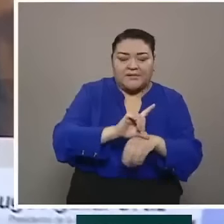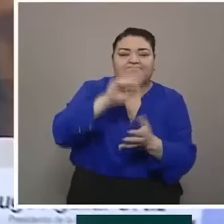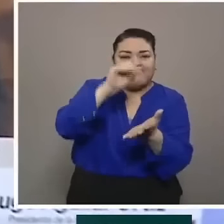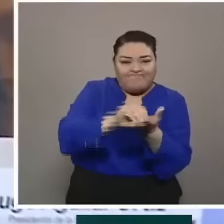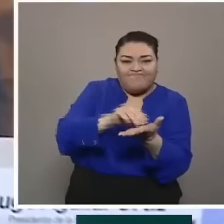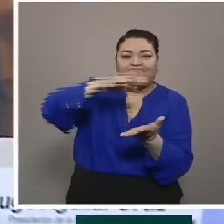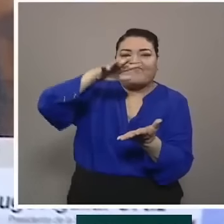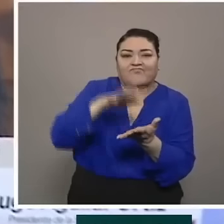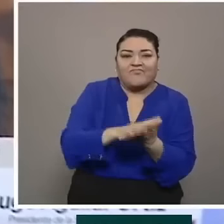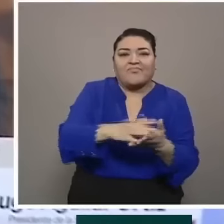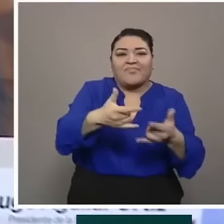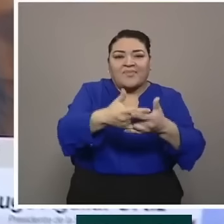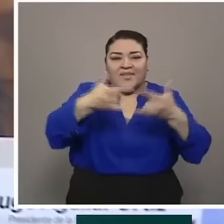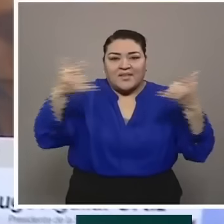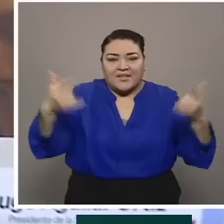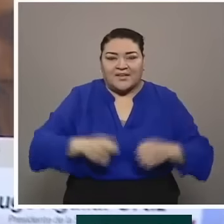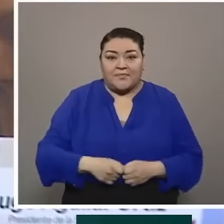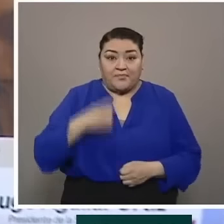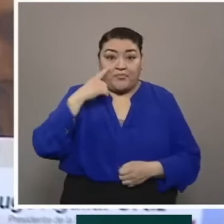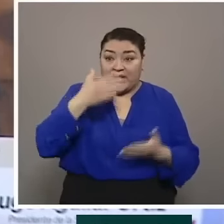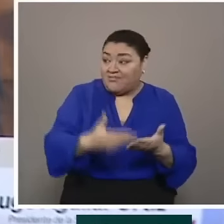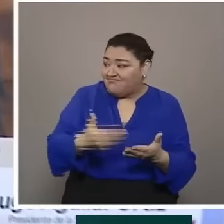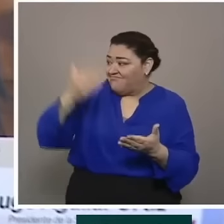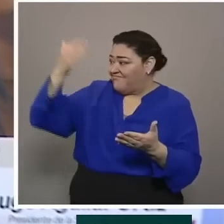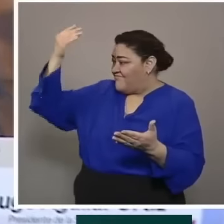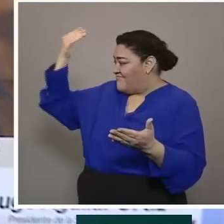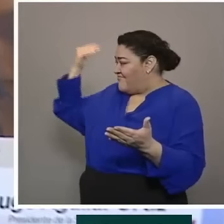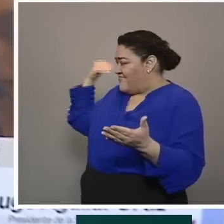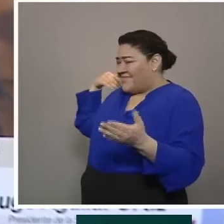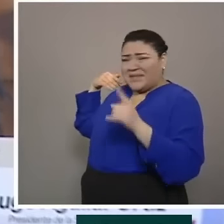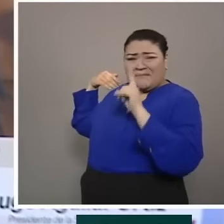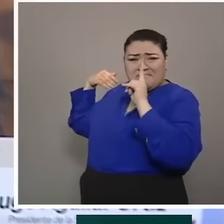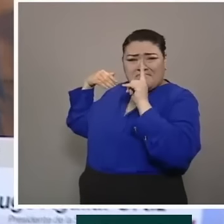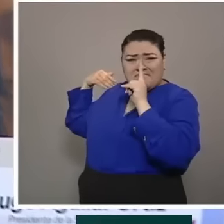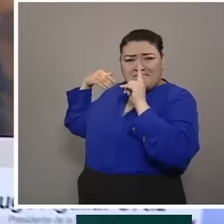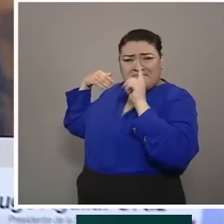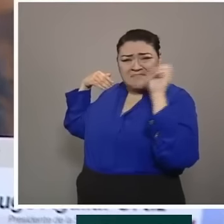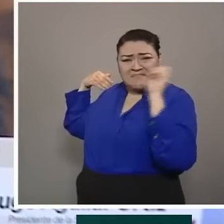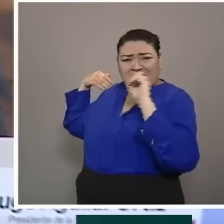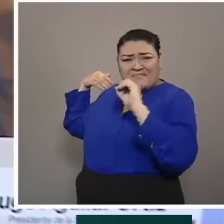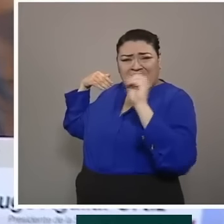integración, la Suprema Corte de Justicia de la Nación sesiona fuera de su sede sin